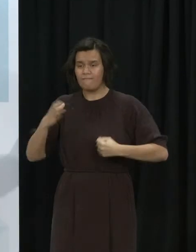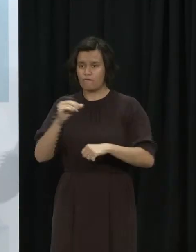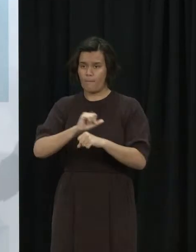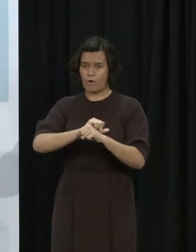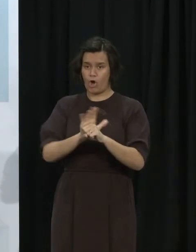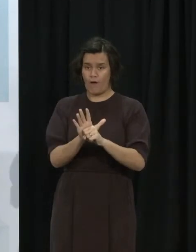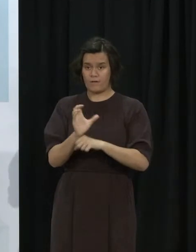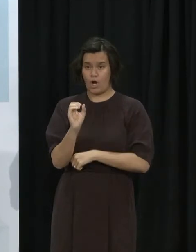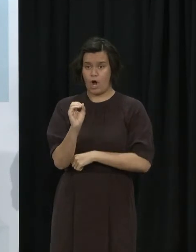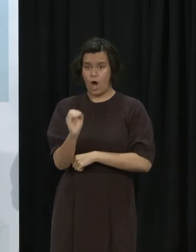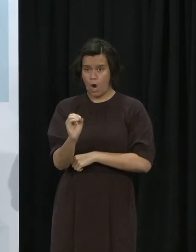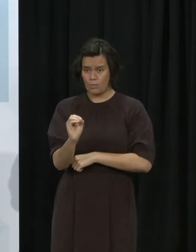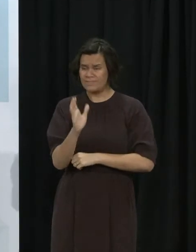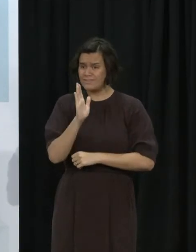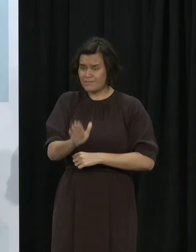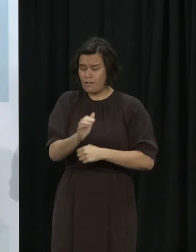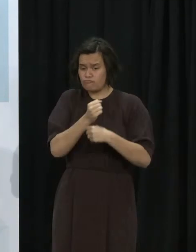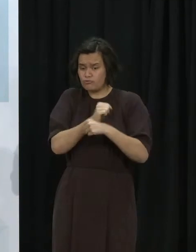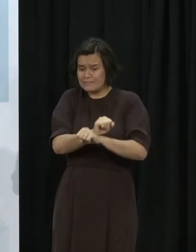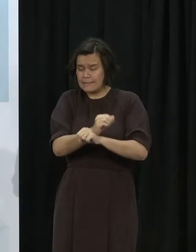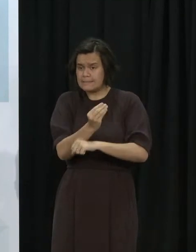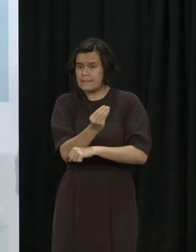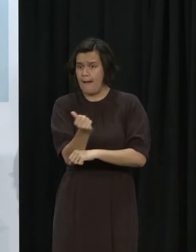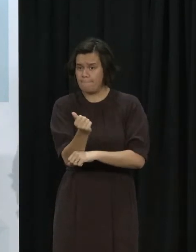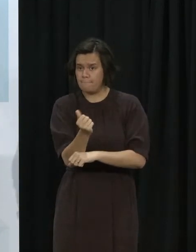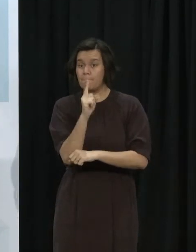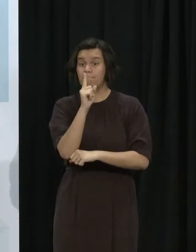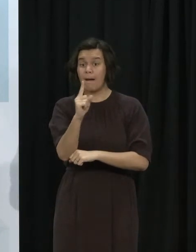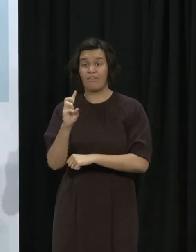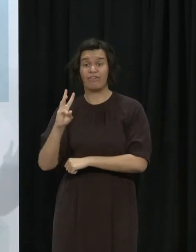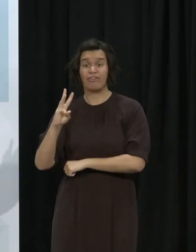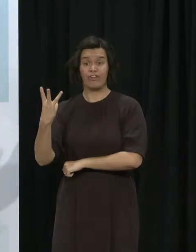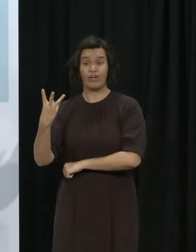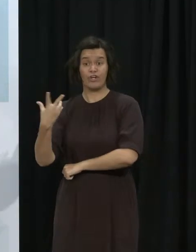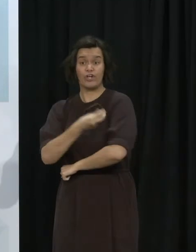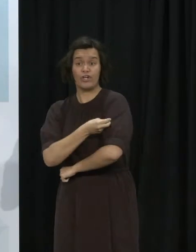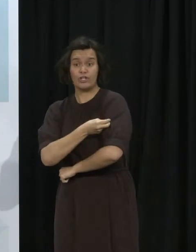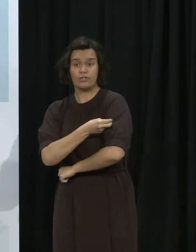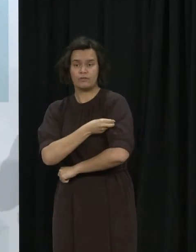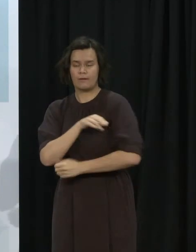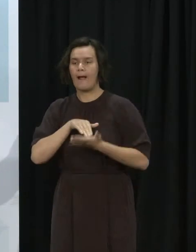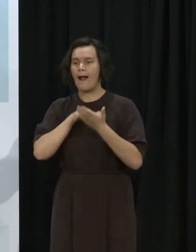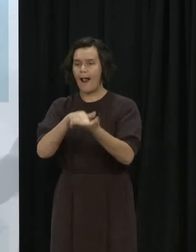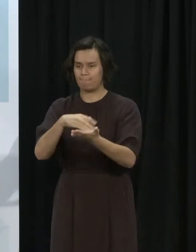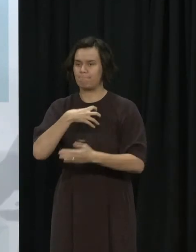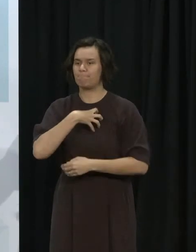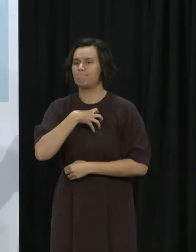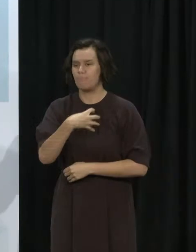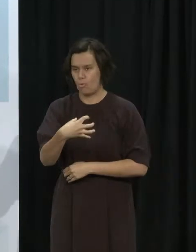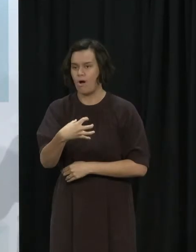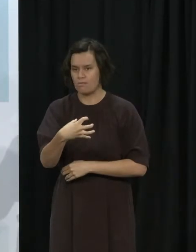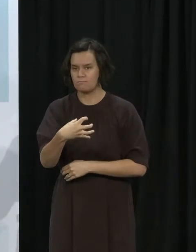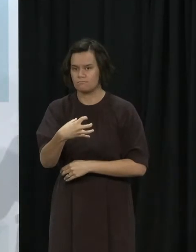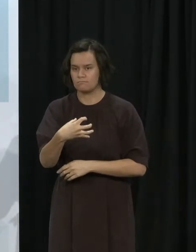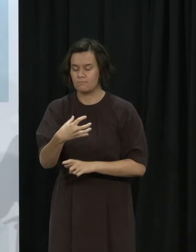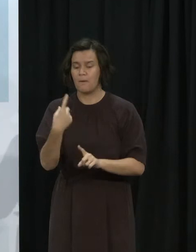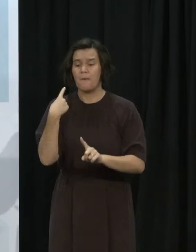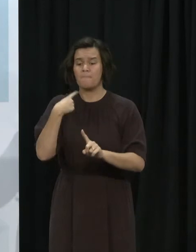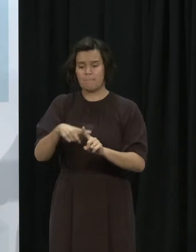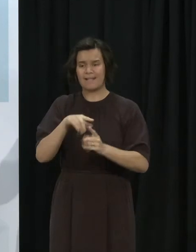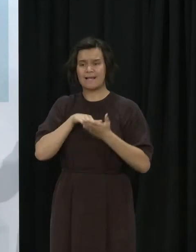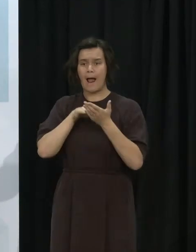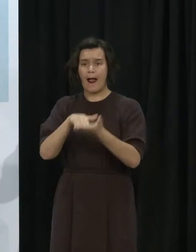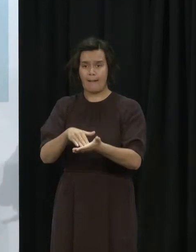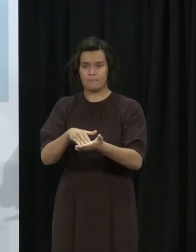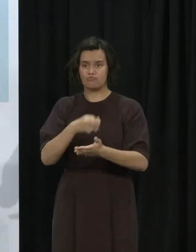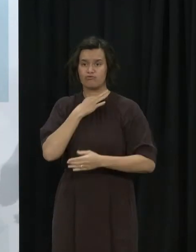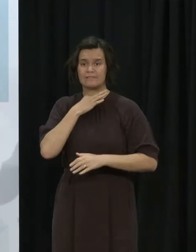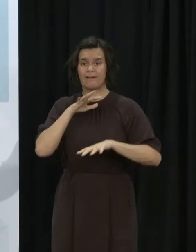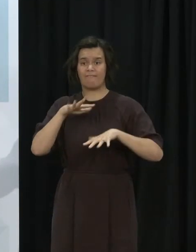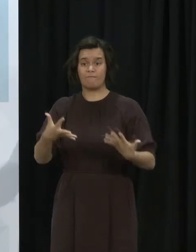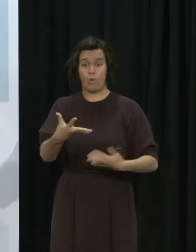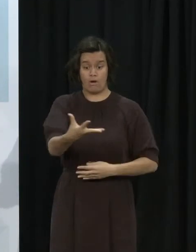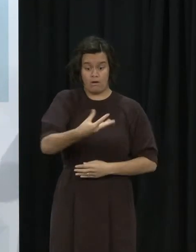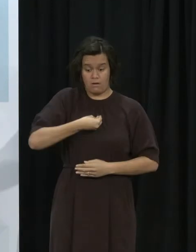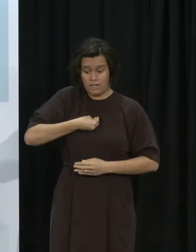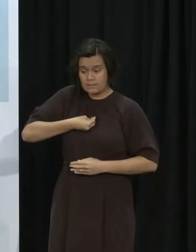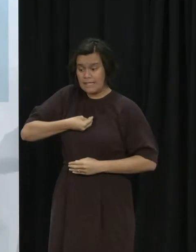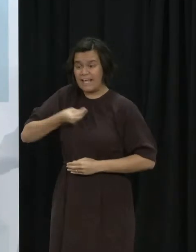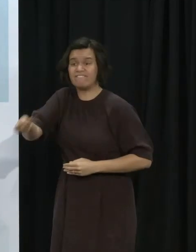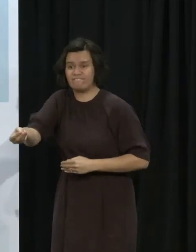te rereke. Ahakoa e rua nga